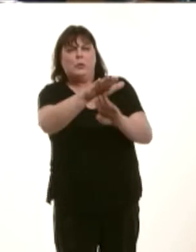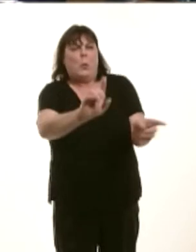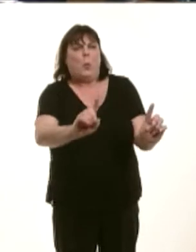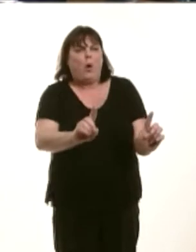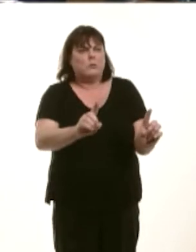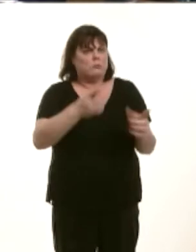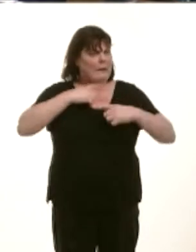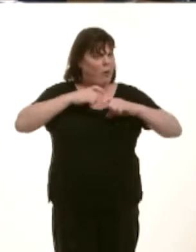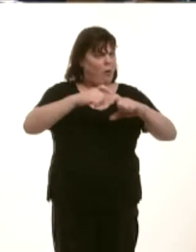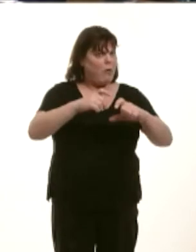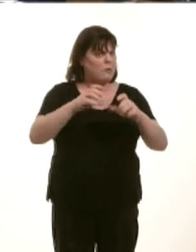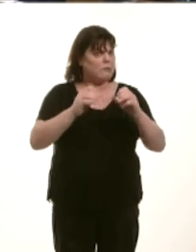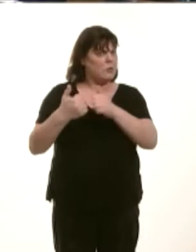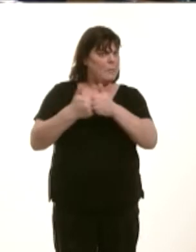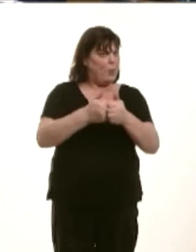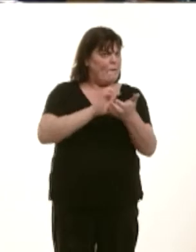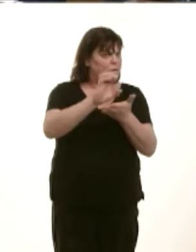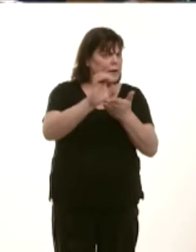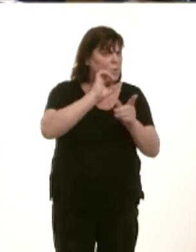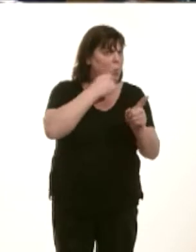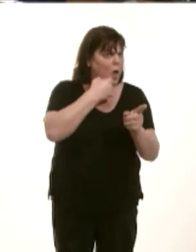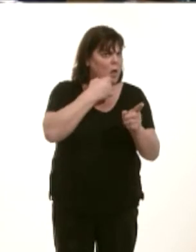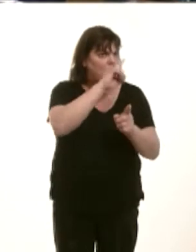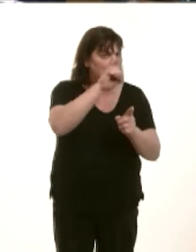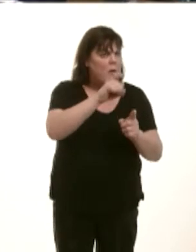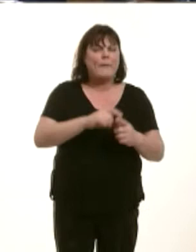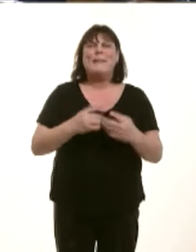faniffestos y pleidiauórwyín siwr o hynny. Mae yna Fil o flaen y Cynulliad y prynhawn